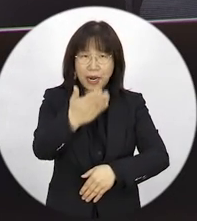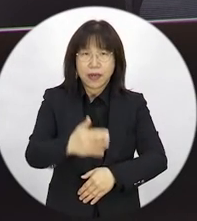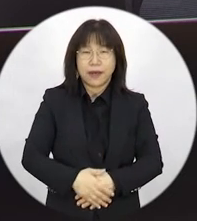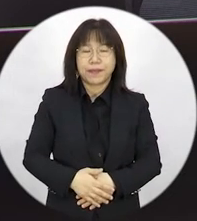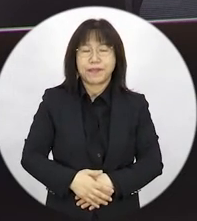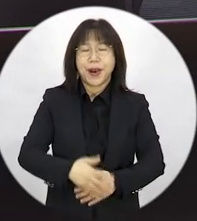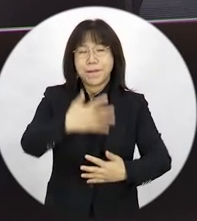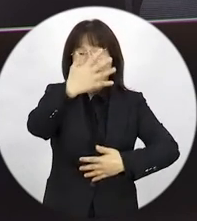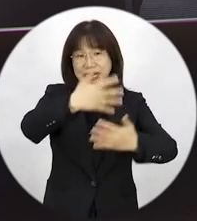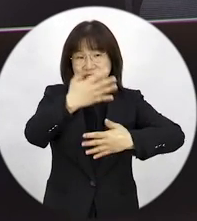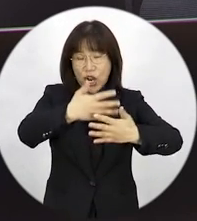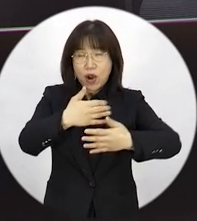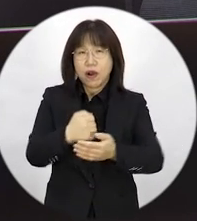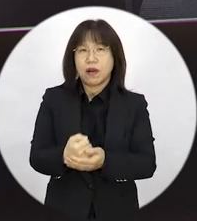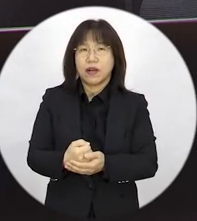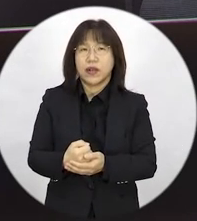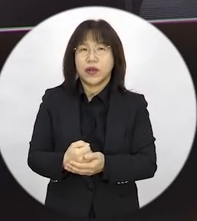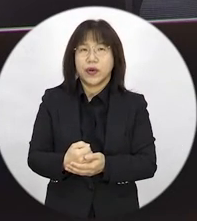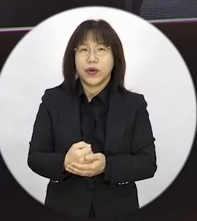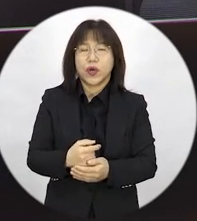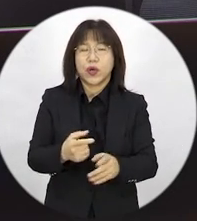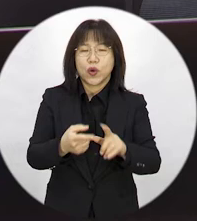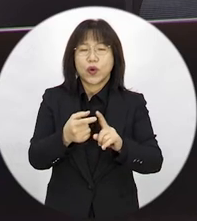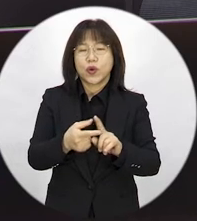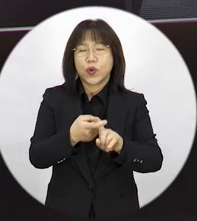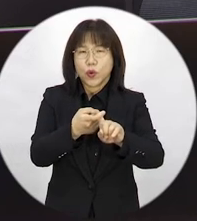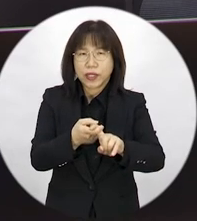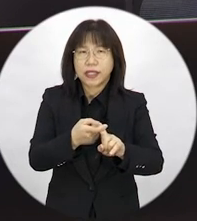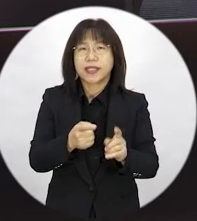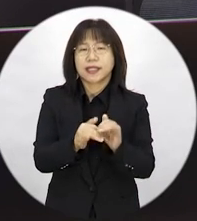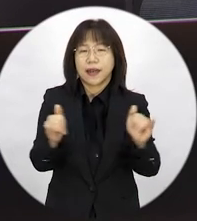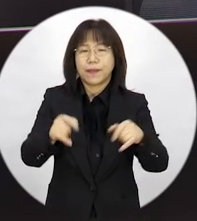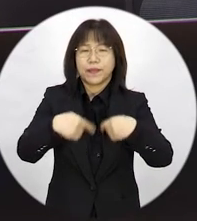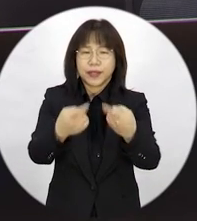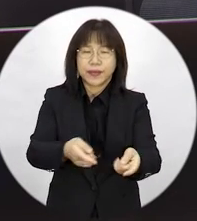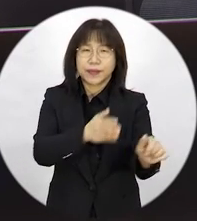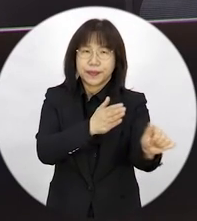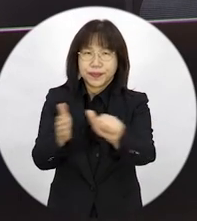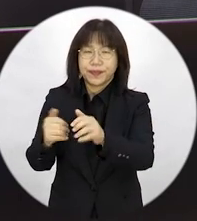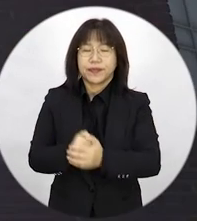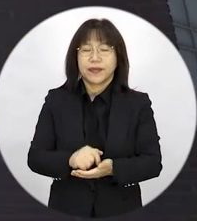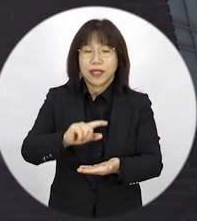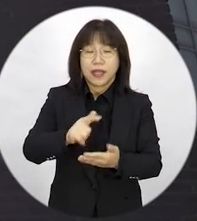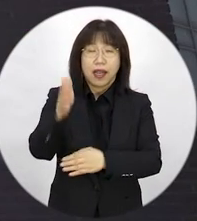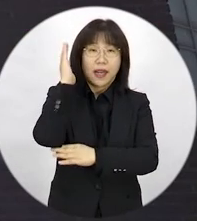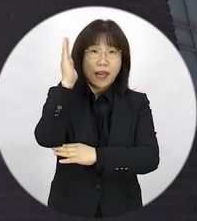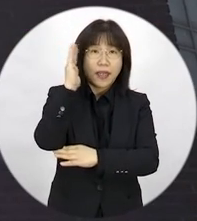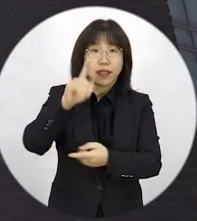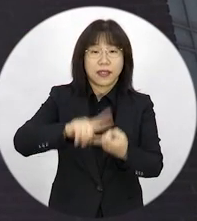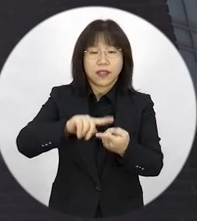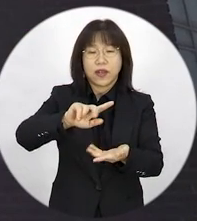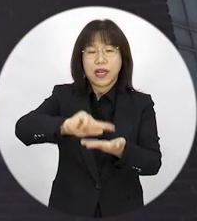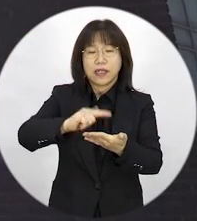미디어와 영화에 관심 있는 구민들의 많은 참여 부탁드리겠습니다. 강의에 대한 자세한 내용은